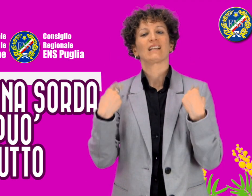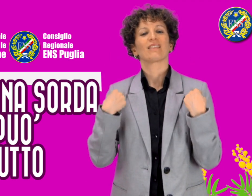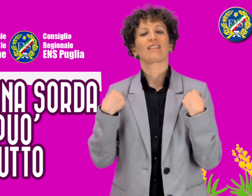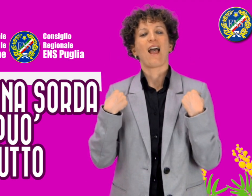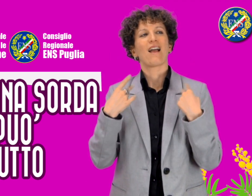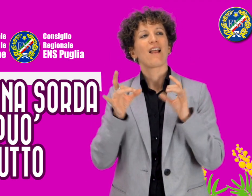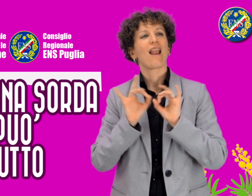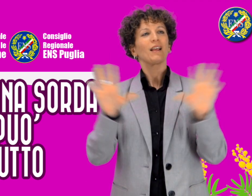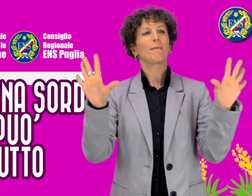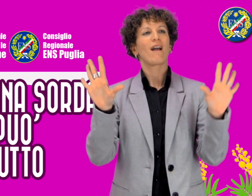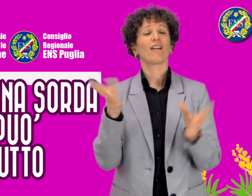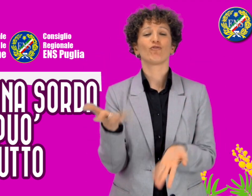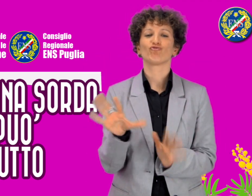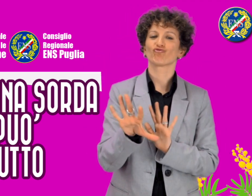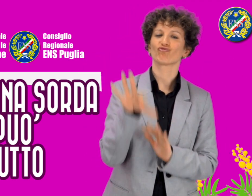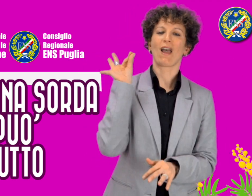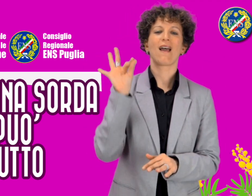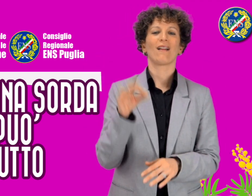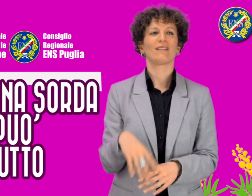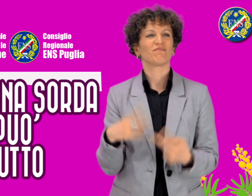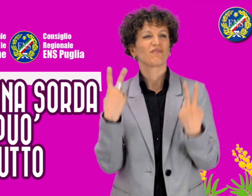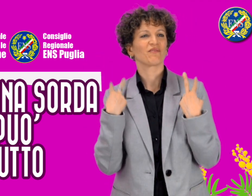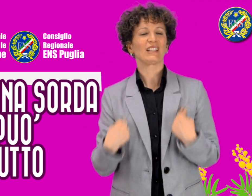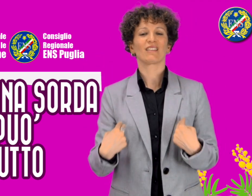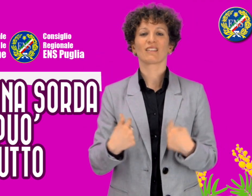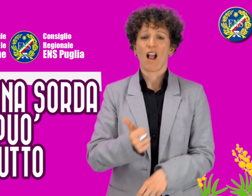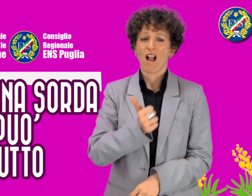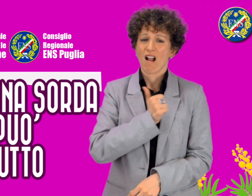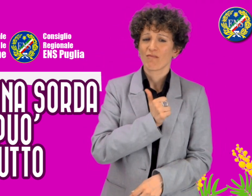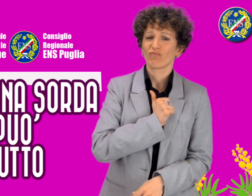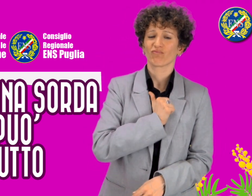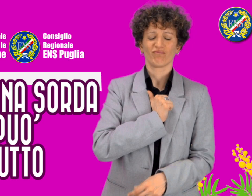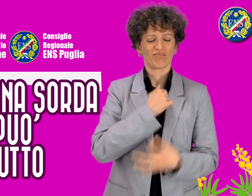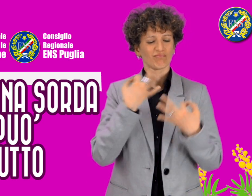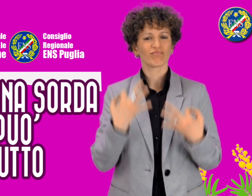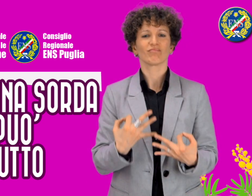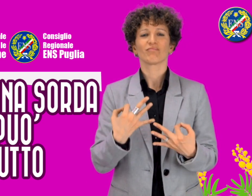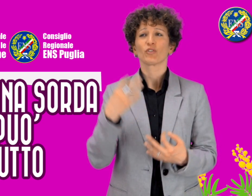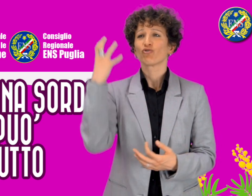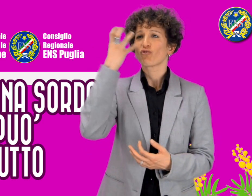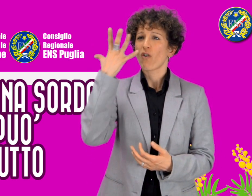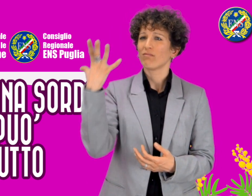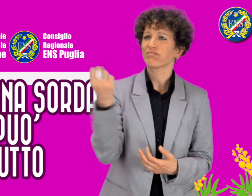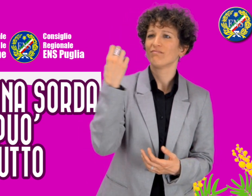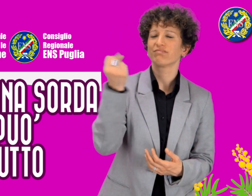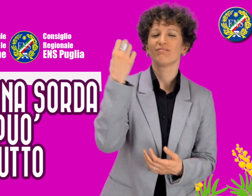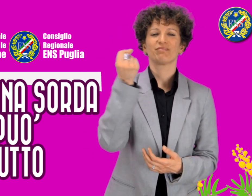combattere tutte le forme di discriminazione e violenza e far sì che le donne sorde siano finalmente LIBERE DI: